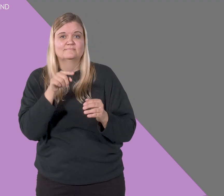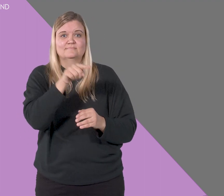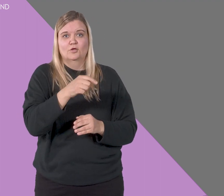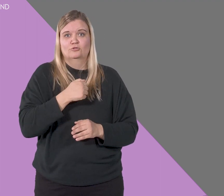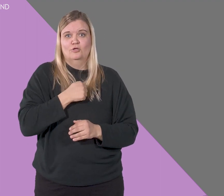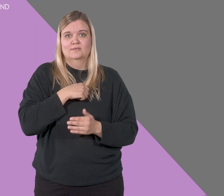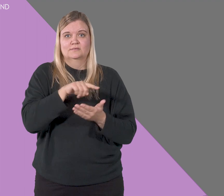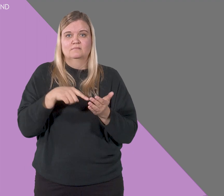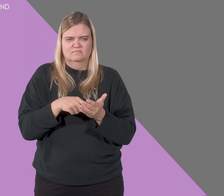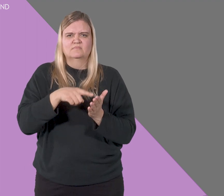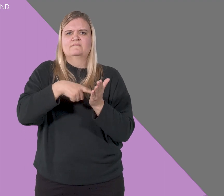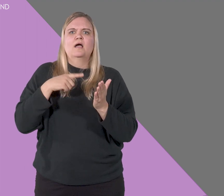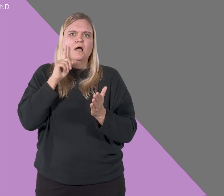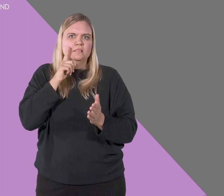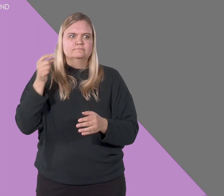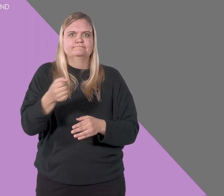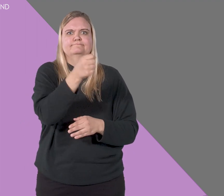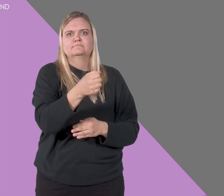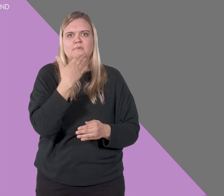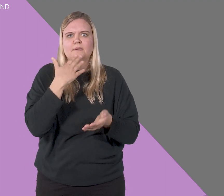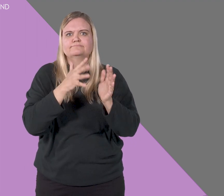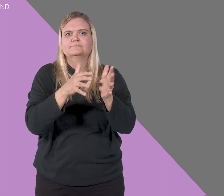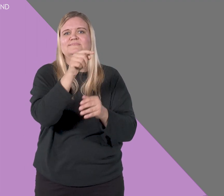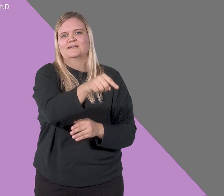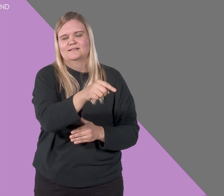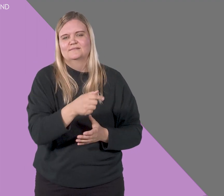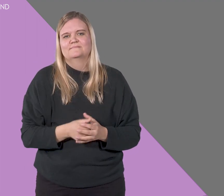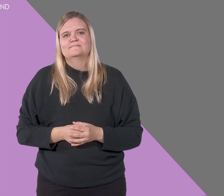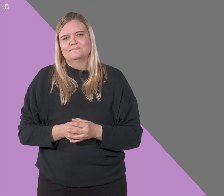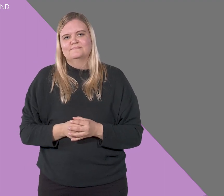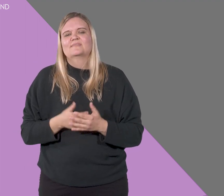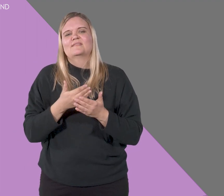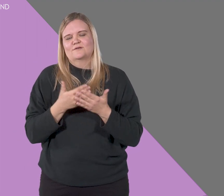Om tjänsten genomfördes på detta sätt, skulle det kräva att - Nödcentralsverket alltid hade någon som kan teckenspråk på plats.